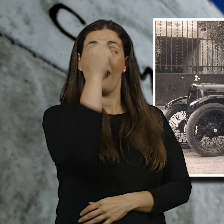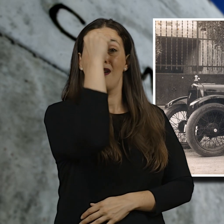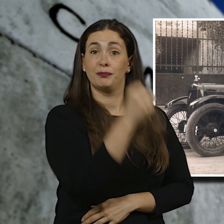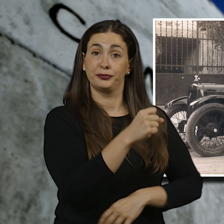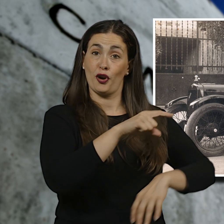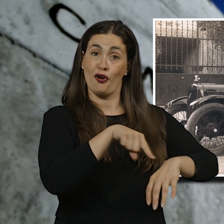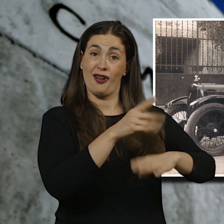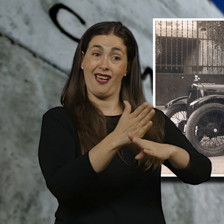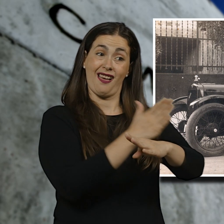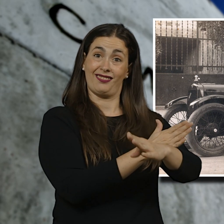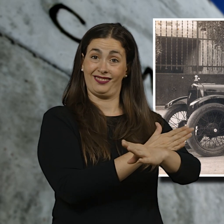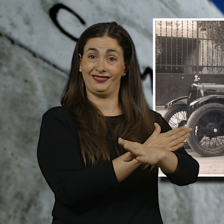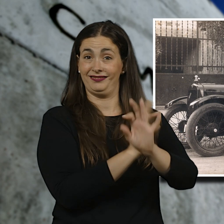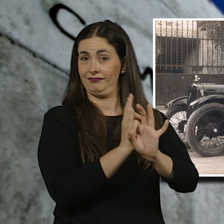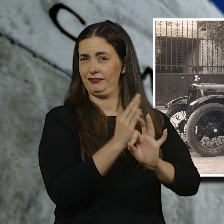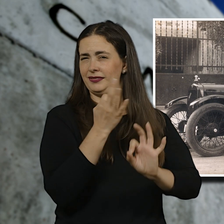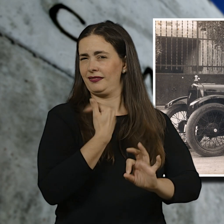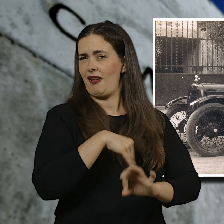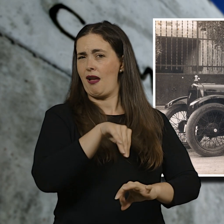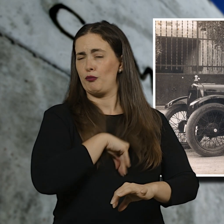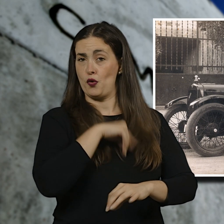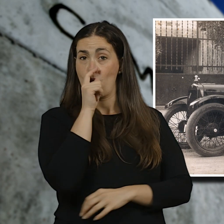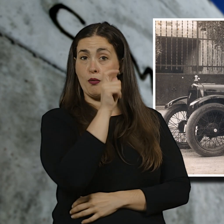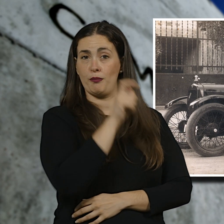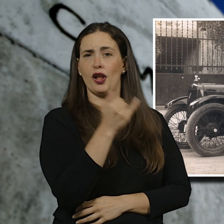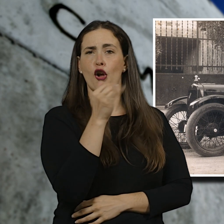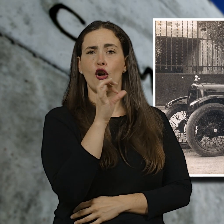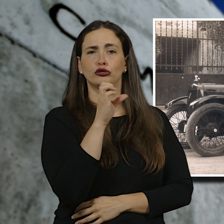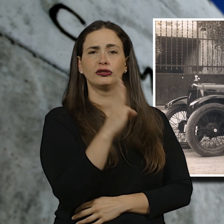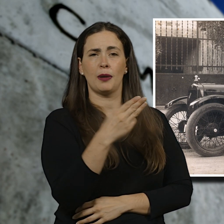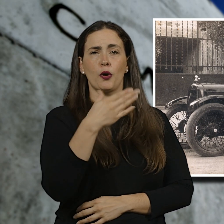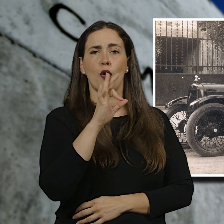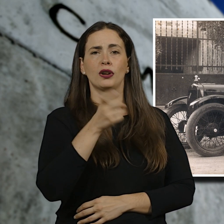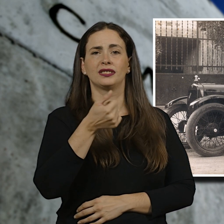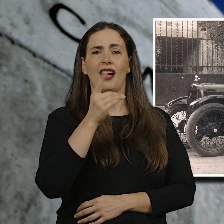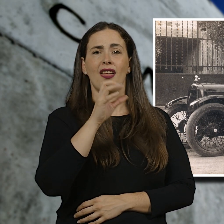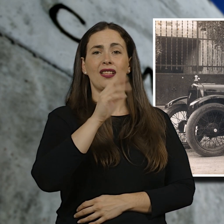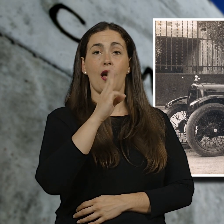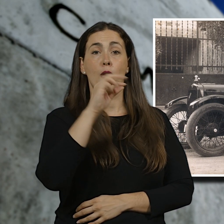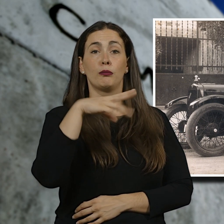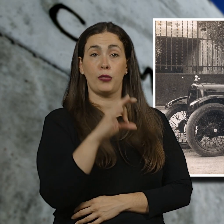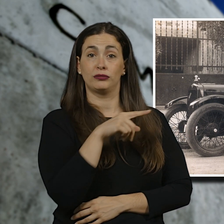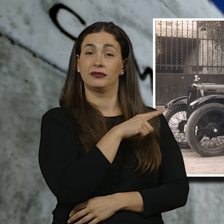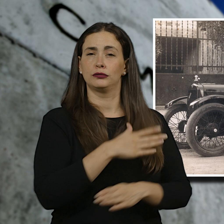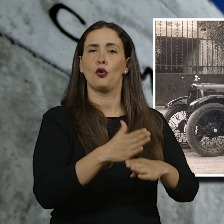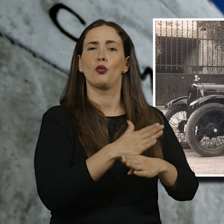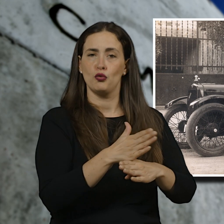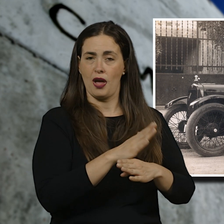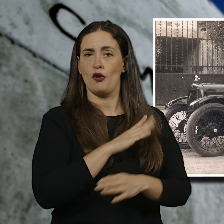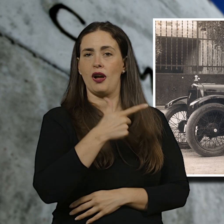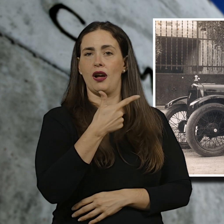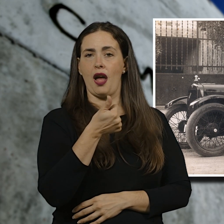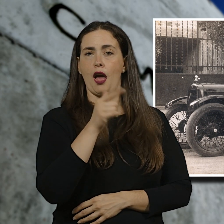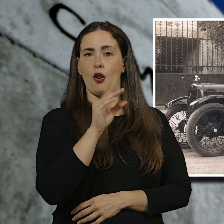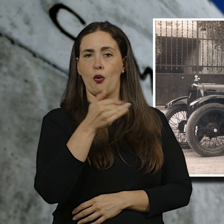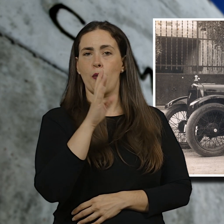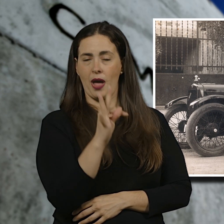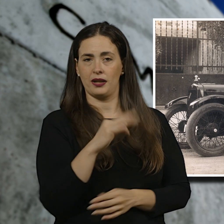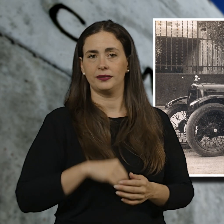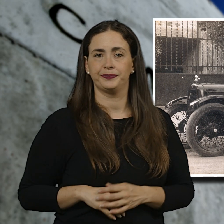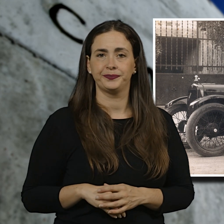Hores abans havien mort Josep Boixadera Pons, cunyat seu.